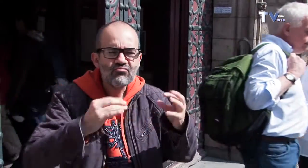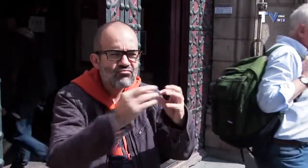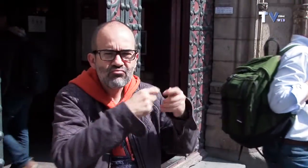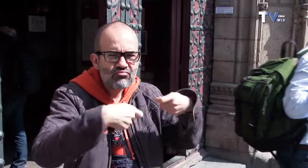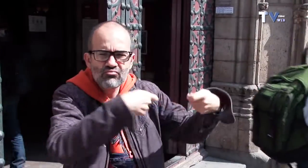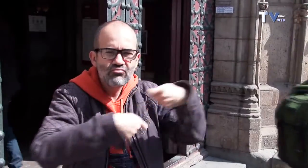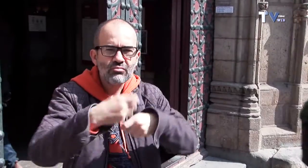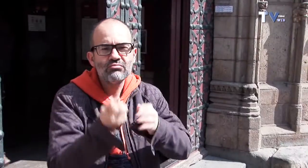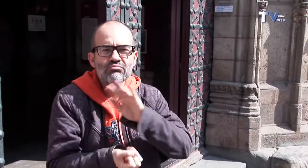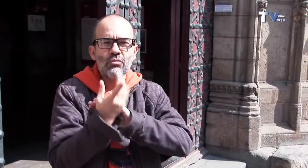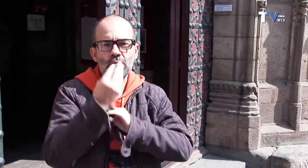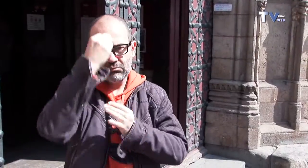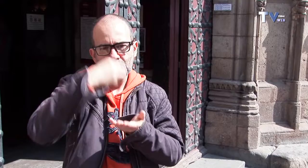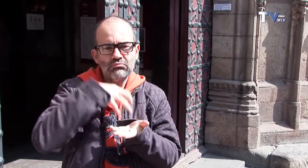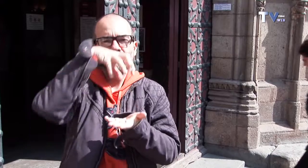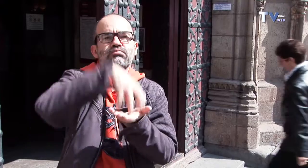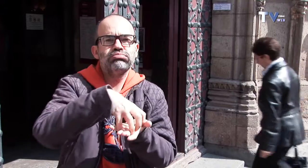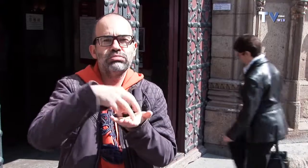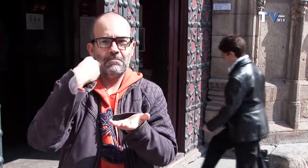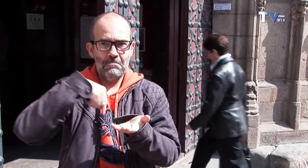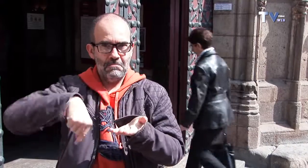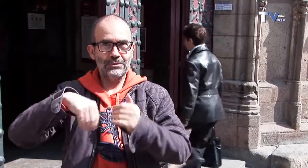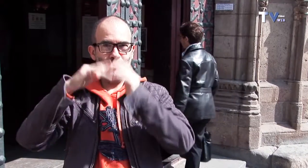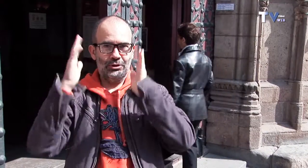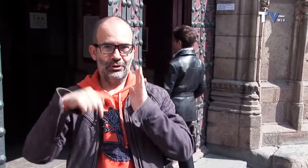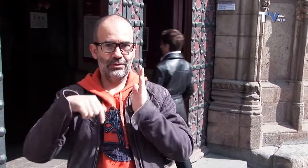acordaron levantar esta iglesia que veis aquí,